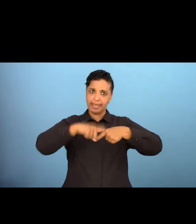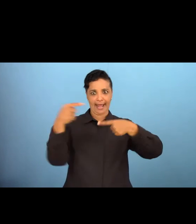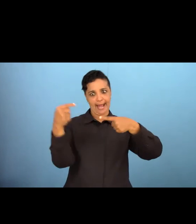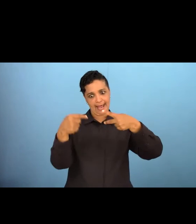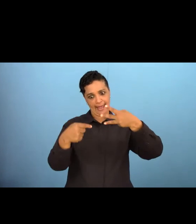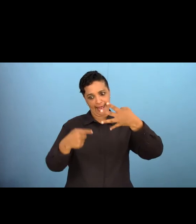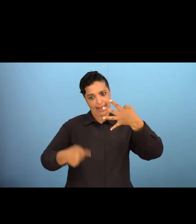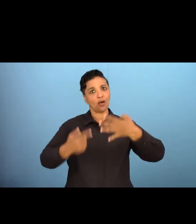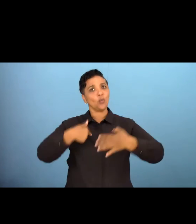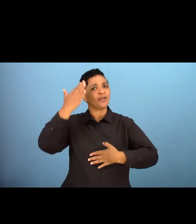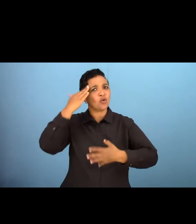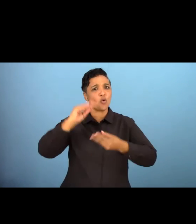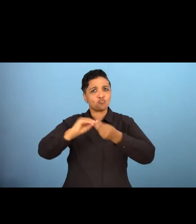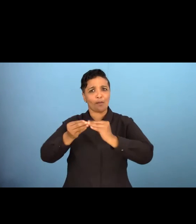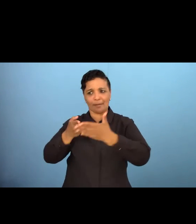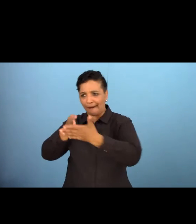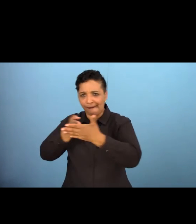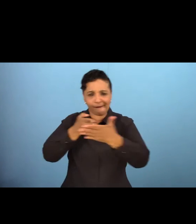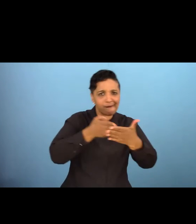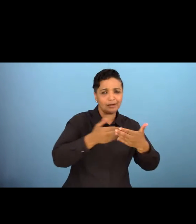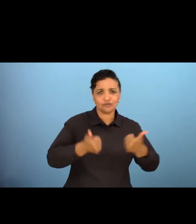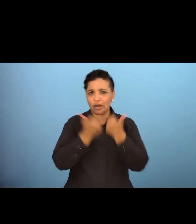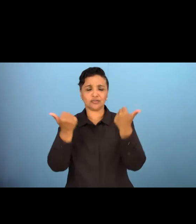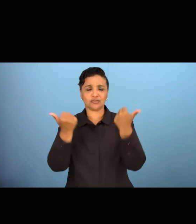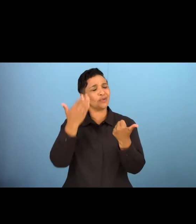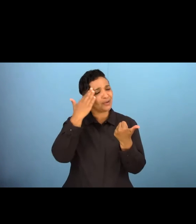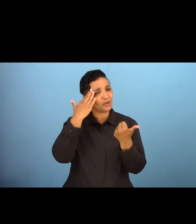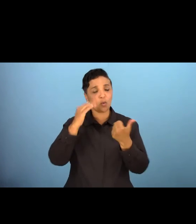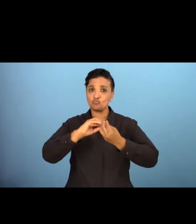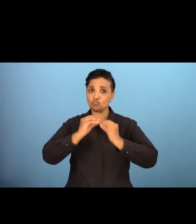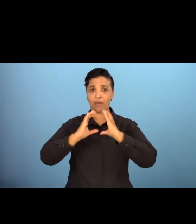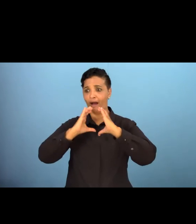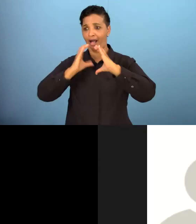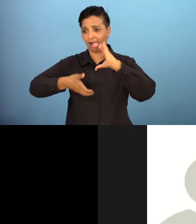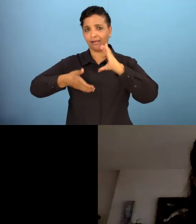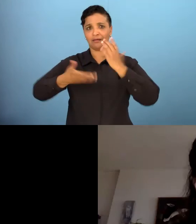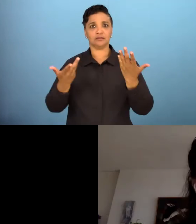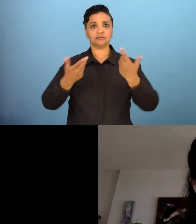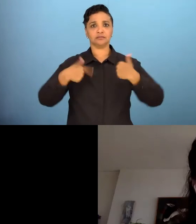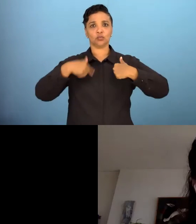trabajar más. juntos, porque las personas con discapacidad sabemos lo que necesitamos y los